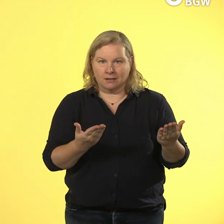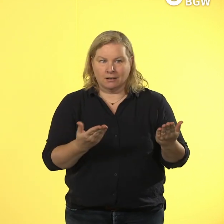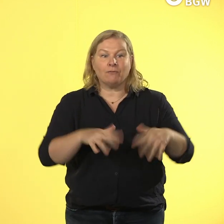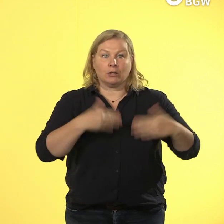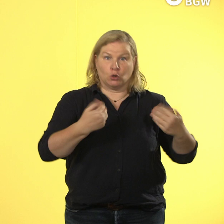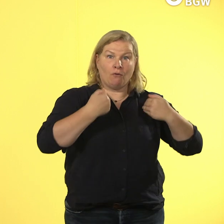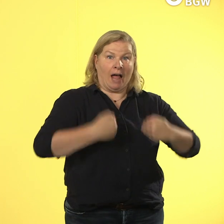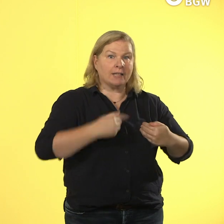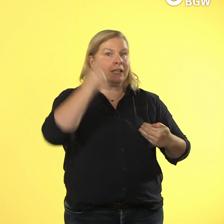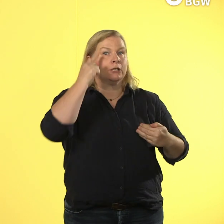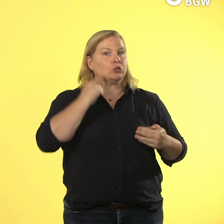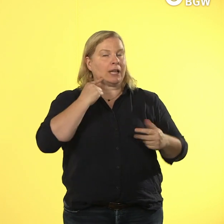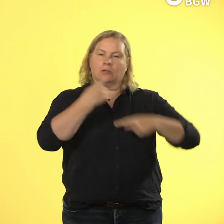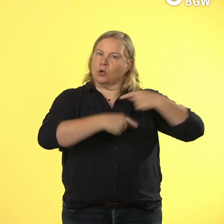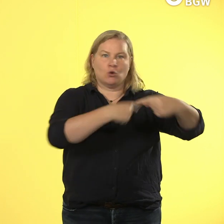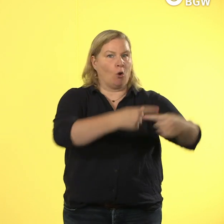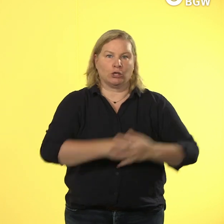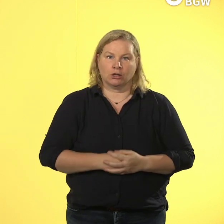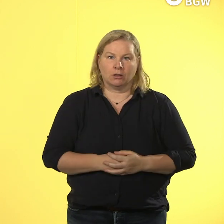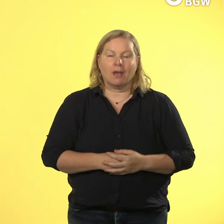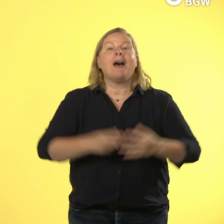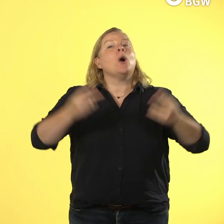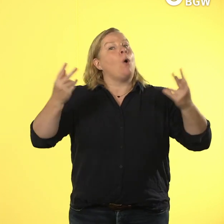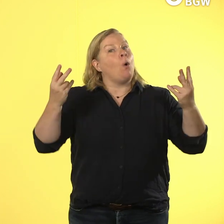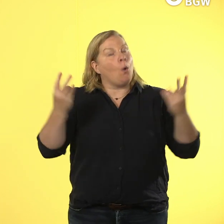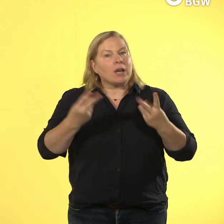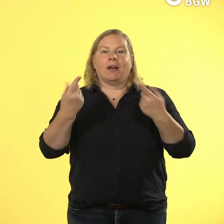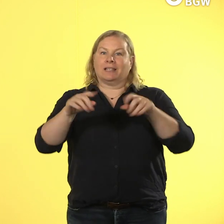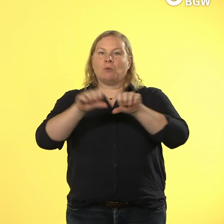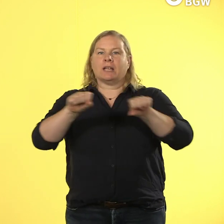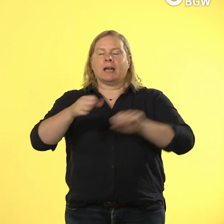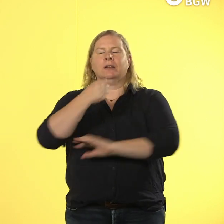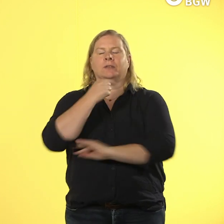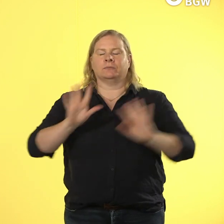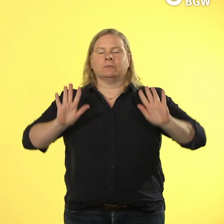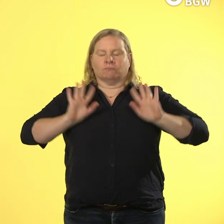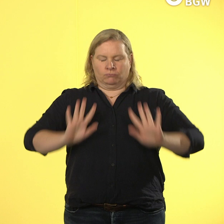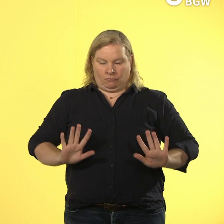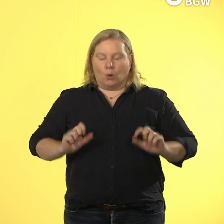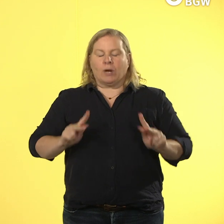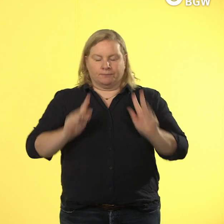ich pack mal vielleicht bestimmte Sachen weg. Ich atme mal nicht, ich gucke mal, wo könnte mir, uns, das Ganze etwas helfen?"